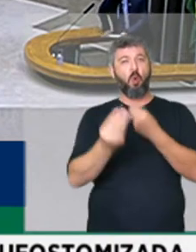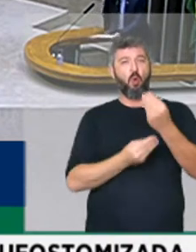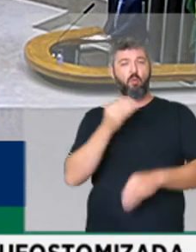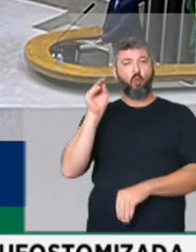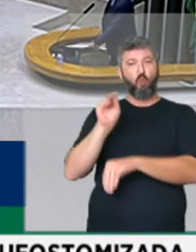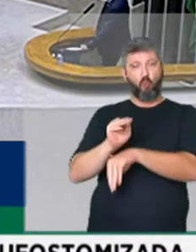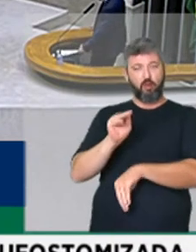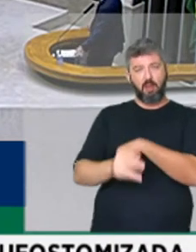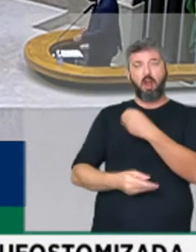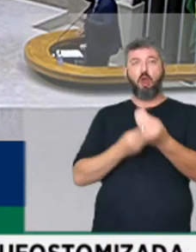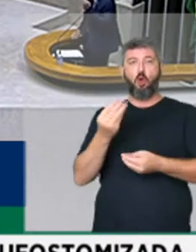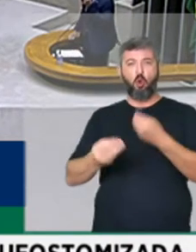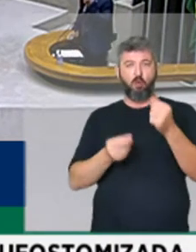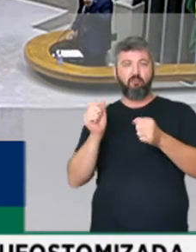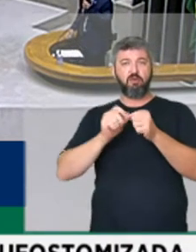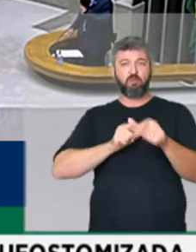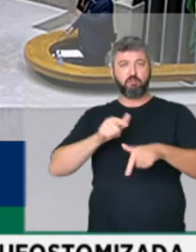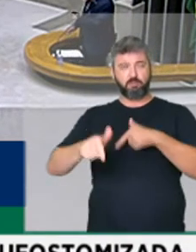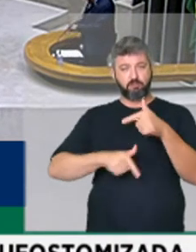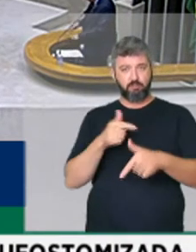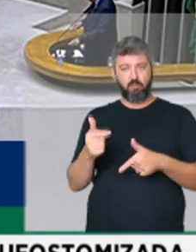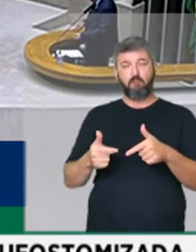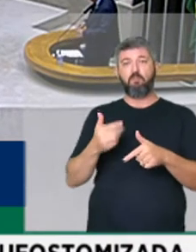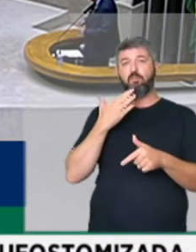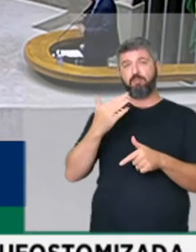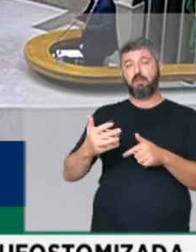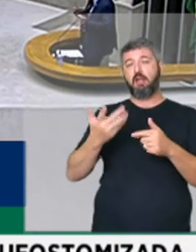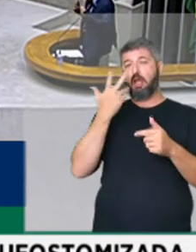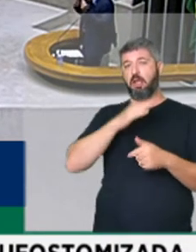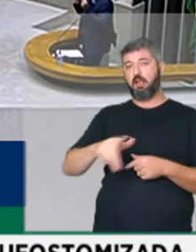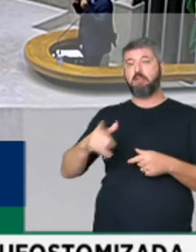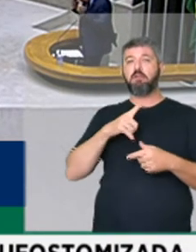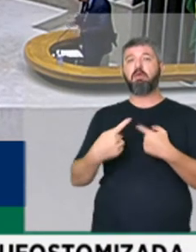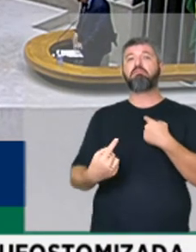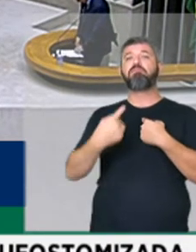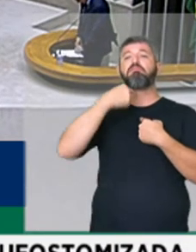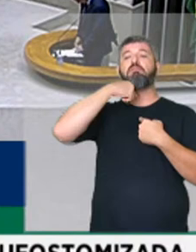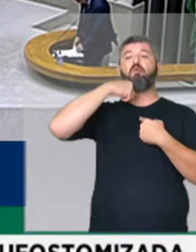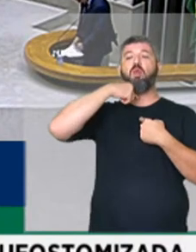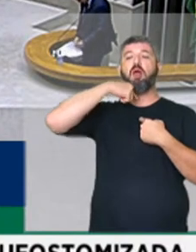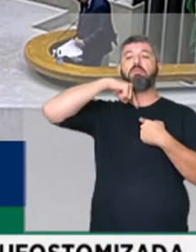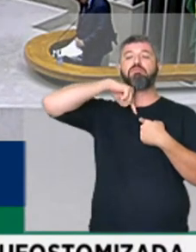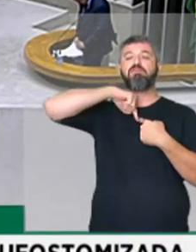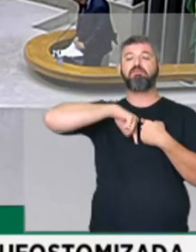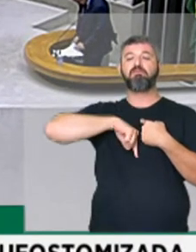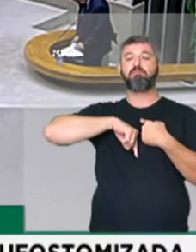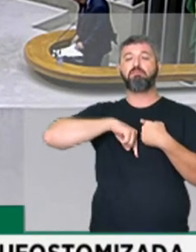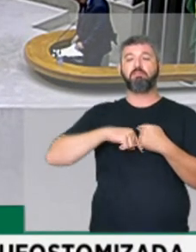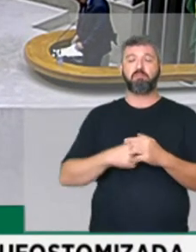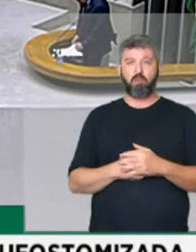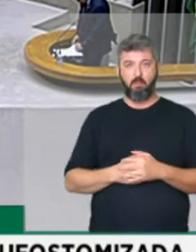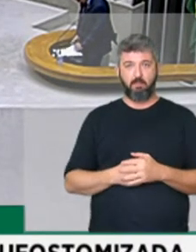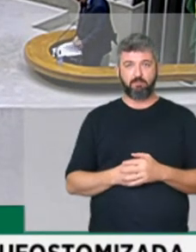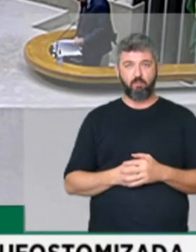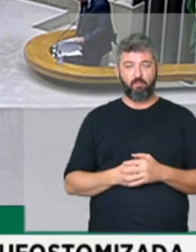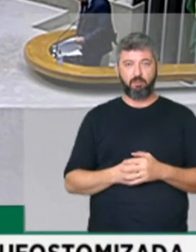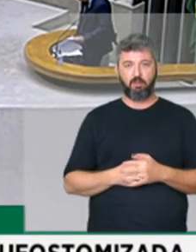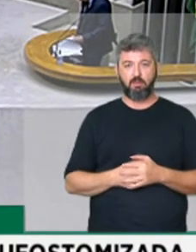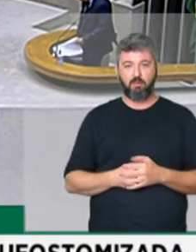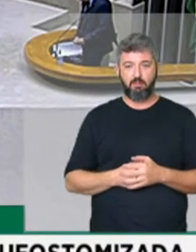VAI O RELATÓRIO DO DEPUTADO CAPITÃO WAGNER. [DEPUTADO]: SR. PRESIDENTE, PEÇO AUTORIZAÇÃO PRA IR DIRETO AO VOTO. A VIDA DA CRIANÇA COM TRAQUEOSTOMIA EXTREMAMENTE